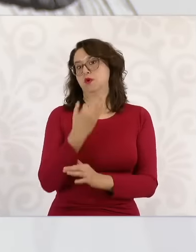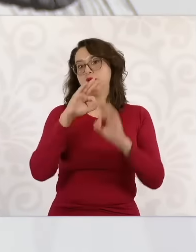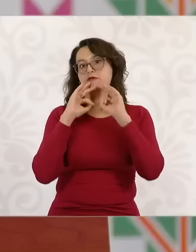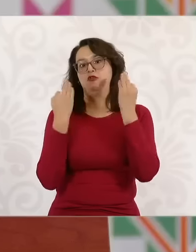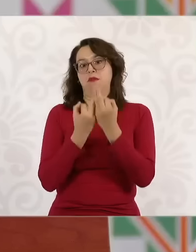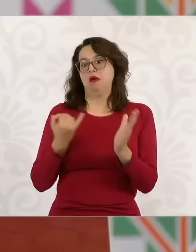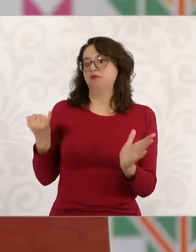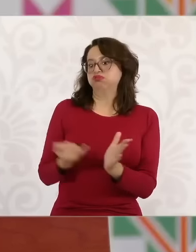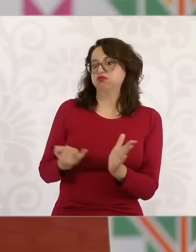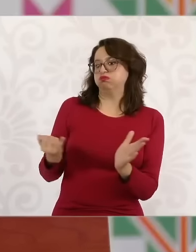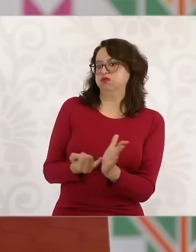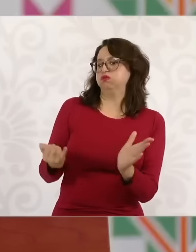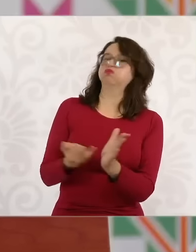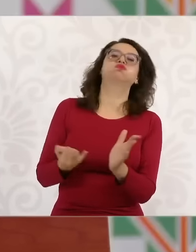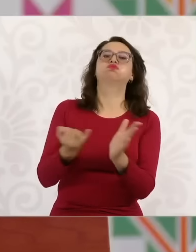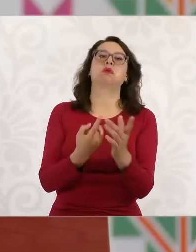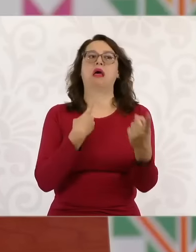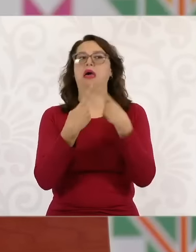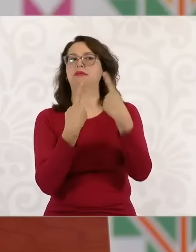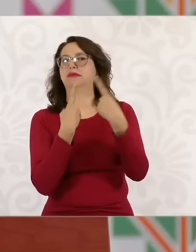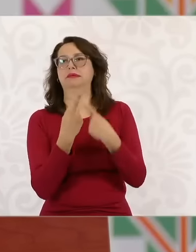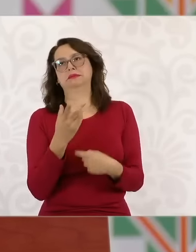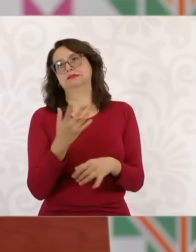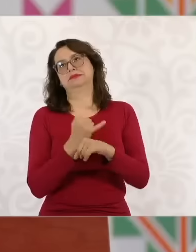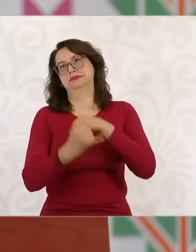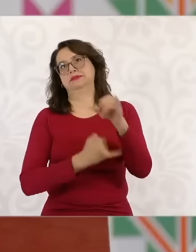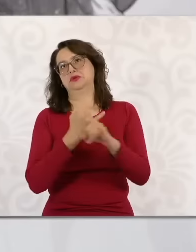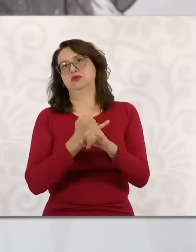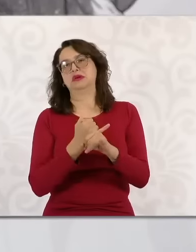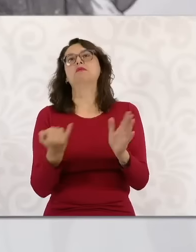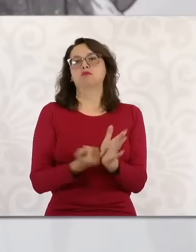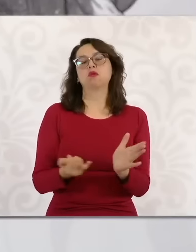vamos a ponerlo así, más que de entendimiento internacional, que está logrando pues algunos